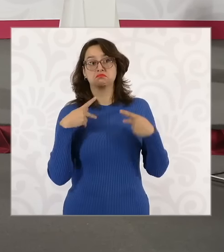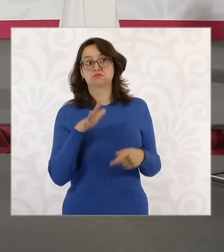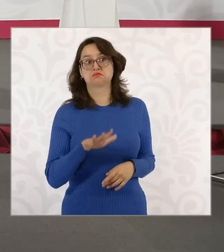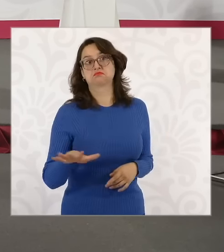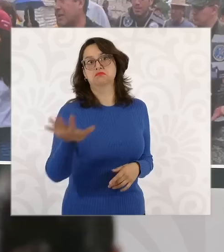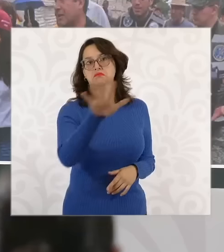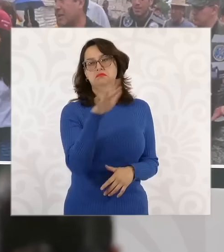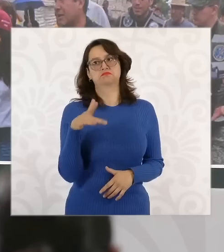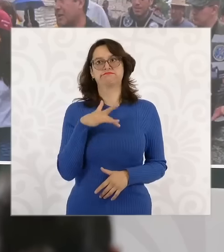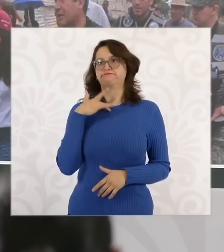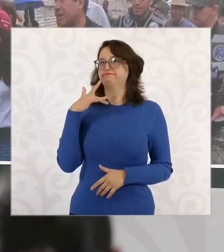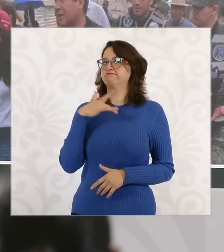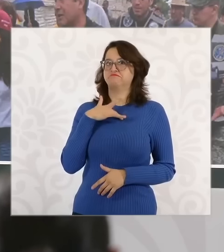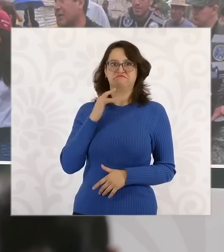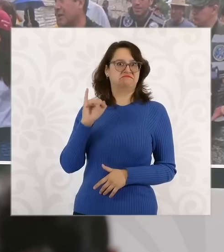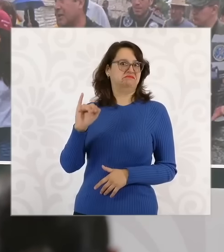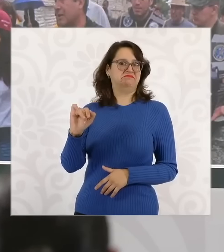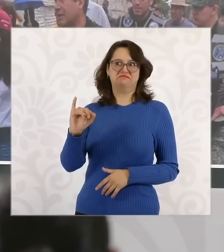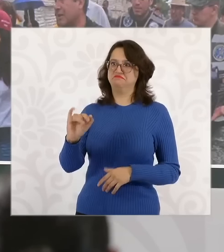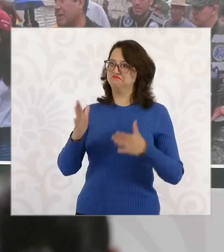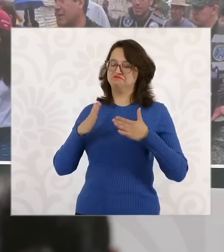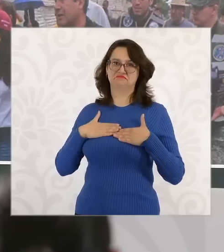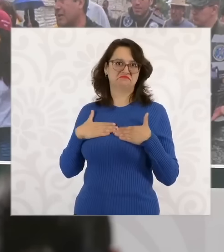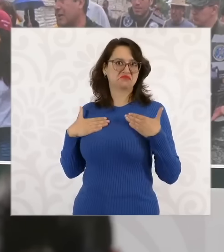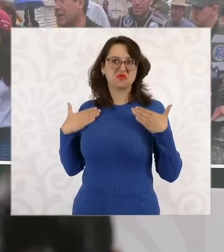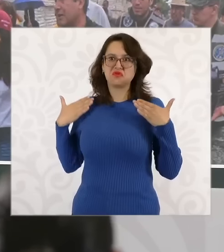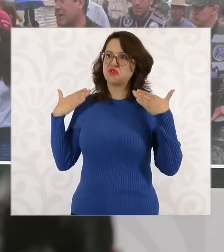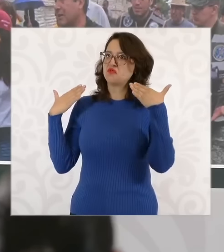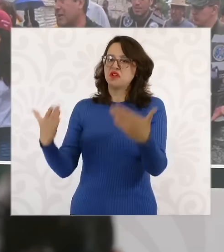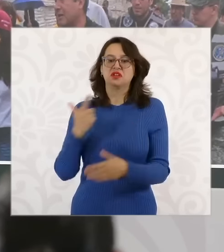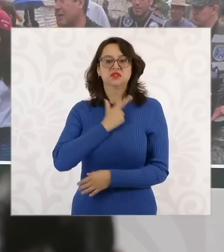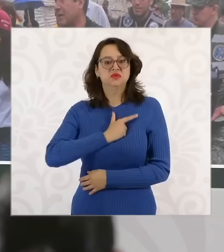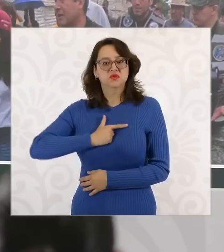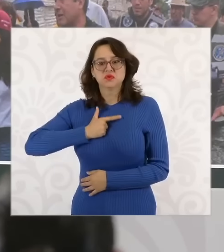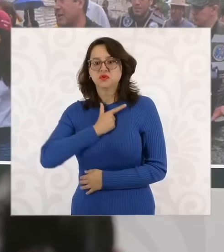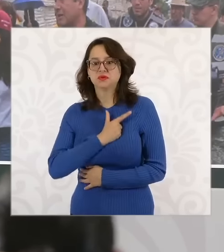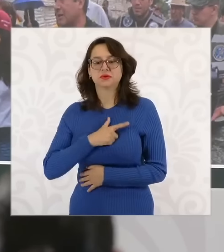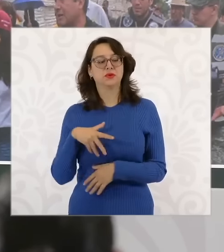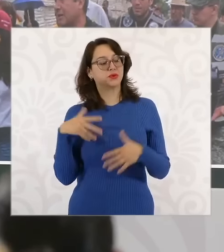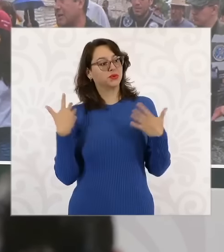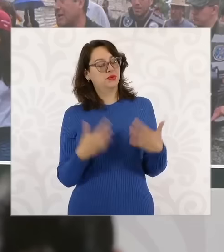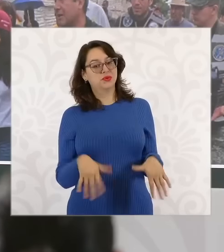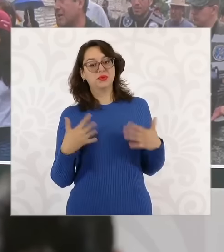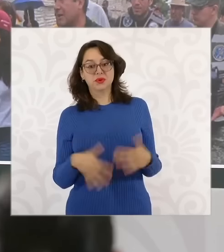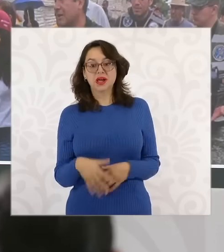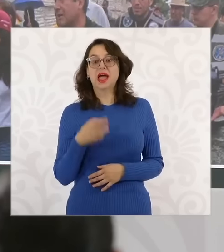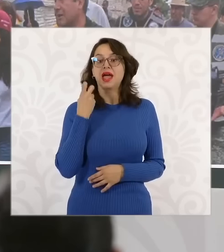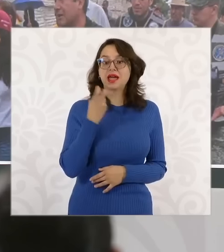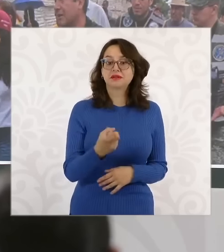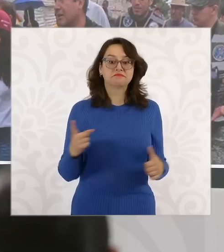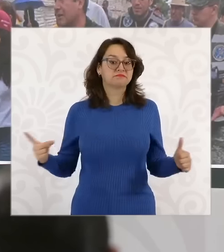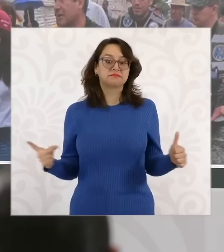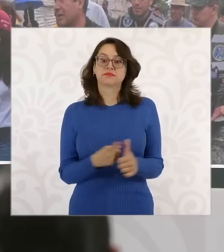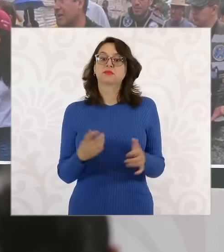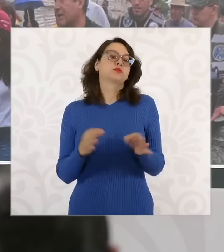ha sido increíble. confían en el proyecto y esa fue la base fundamental para lograrlo y entonces